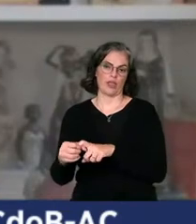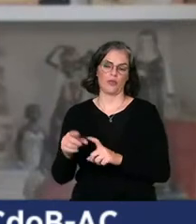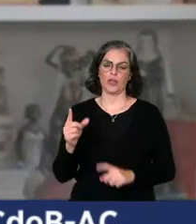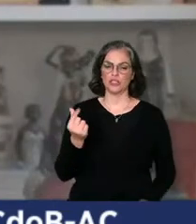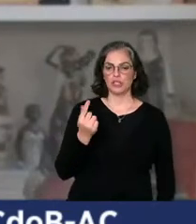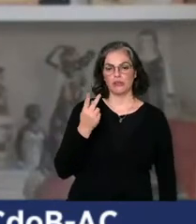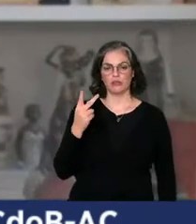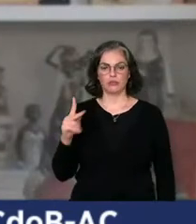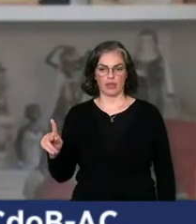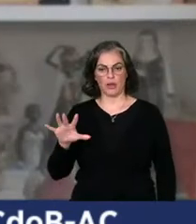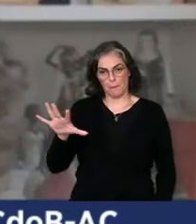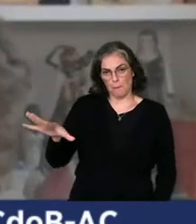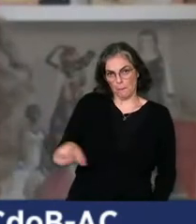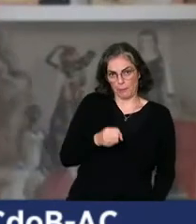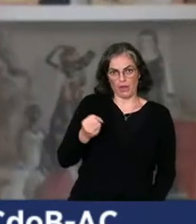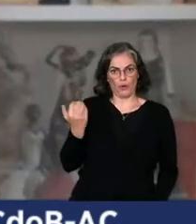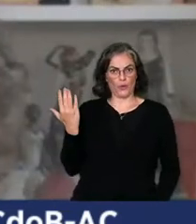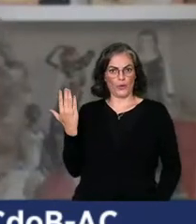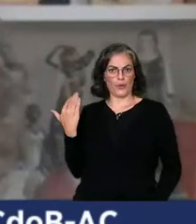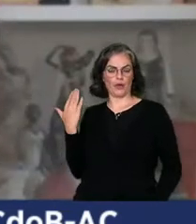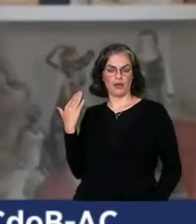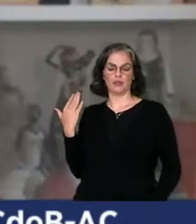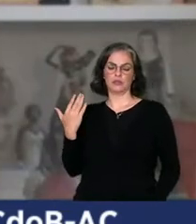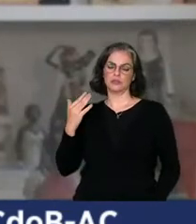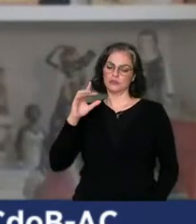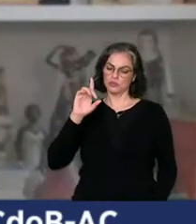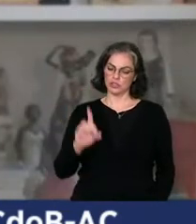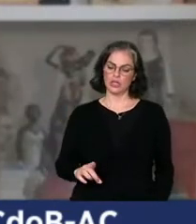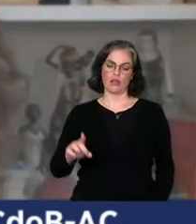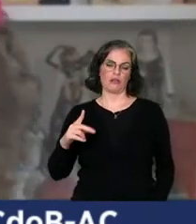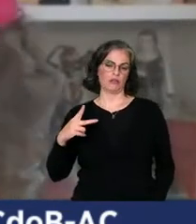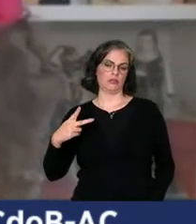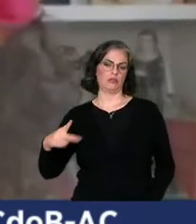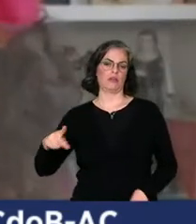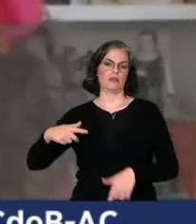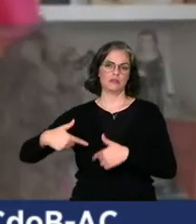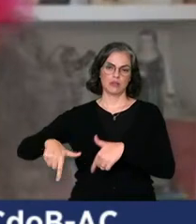VAMOS DEVOLVENDO QUE FOI TOMADO, QUE FOI TIRADO DA CULTURA É UM DIREITO DOS TRABALHADORES DA CULTURA, É